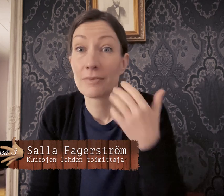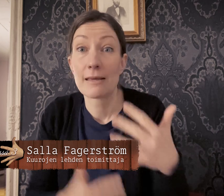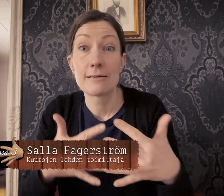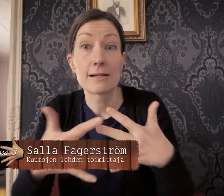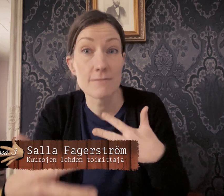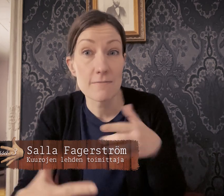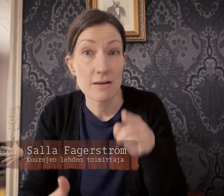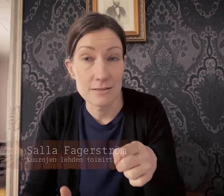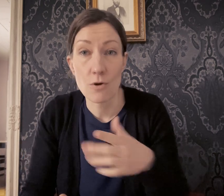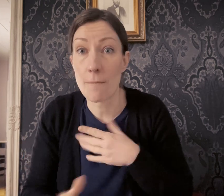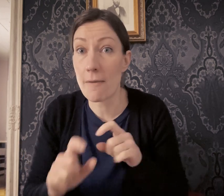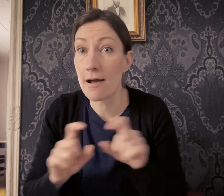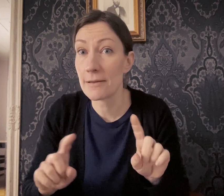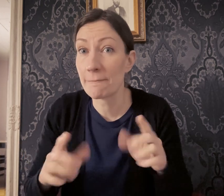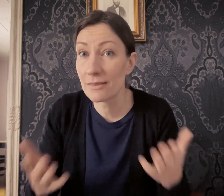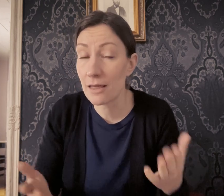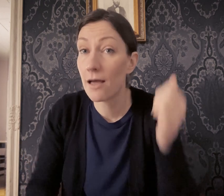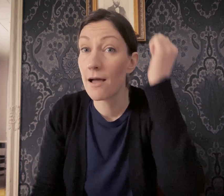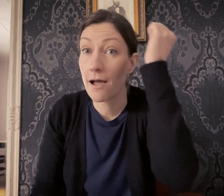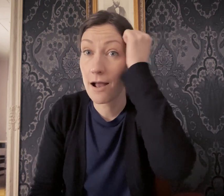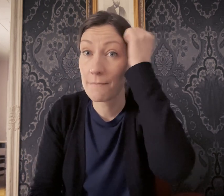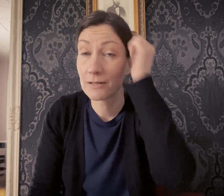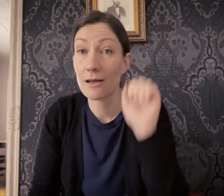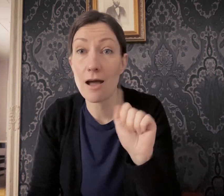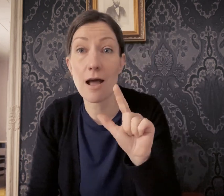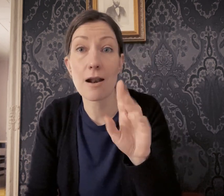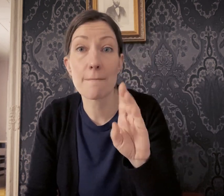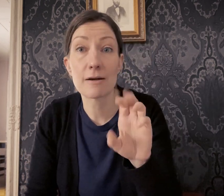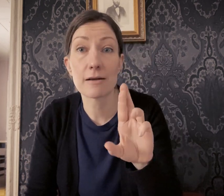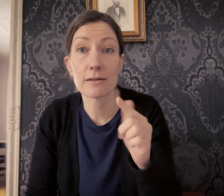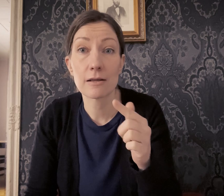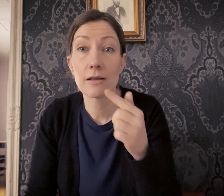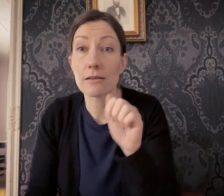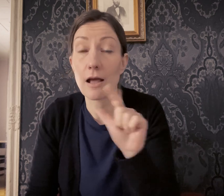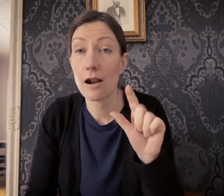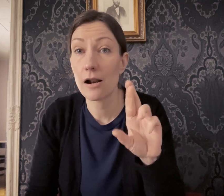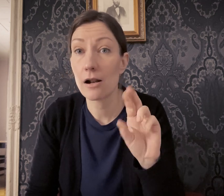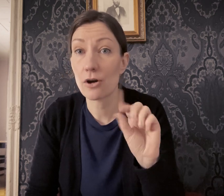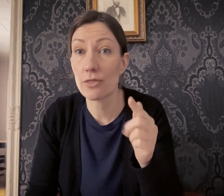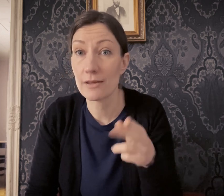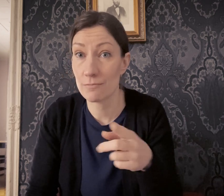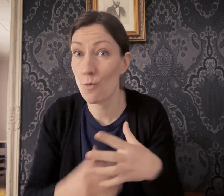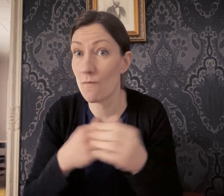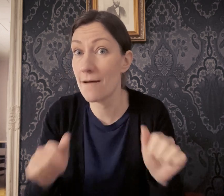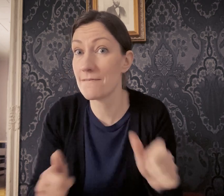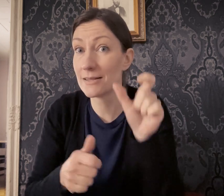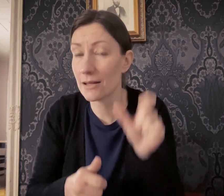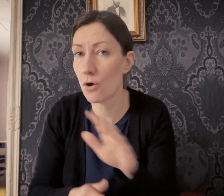Oma Rivien välissä -aiheeni käsittelee kuvanveistäjä Albert Tallrothin -